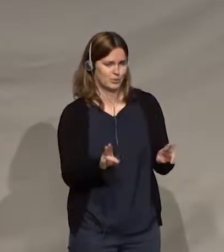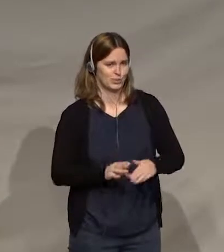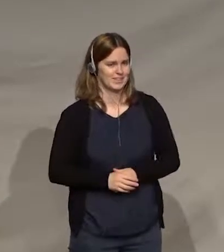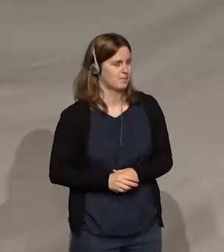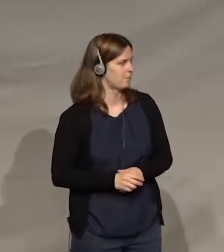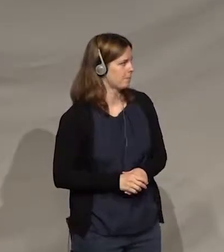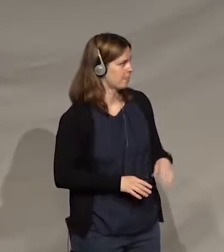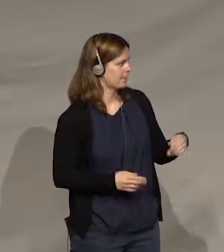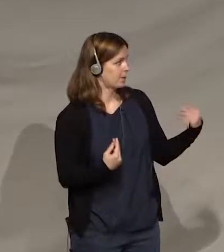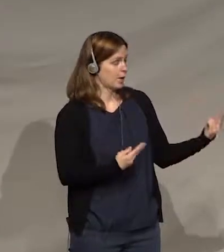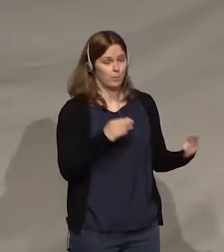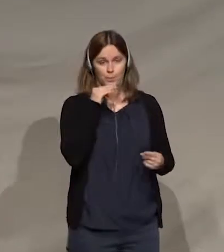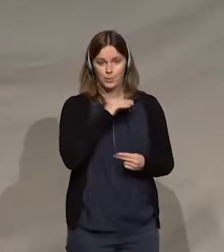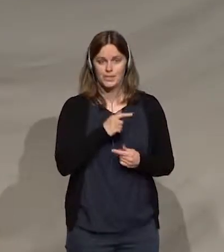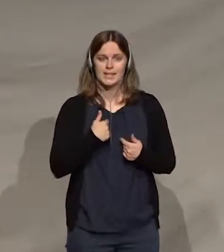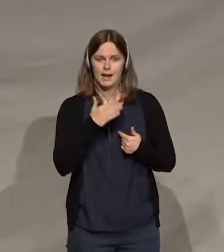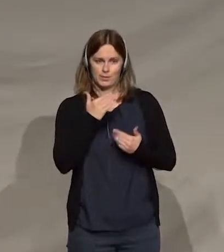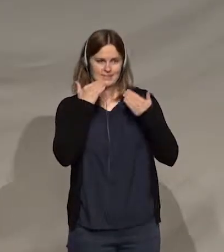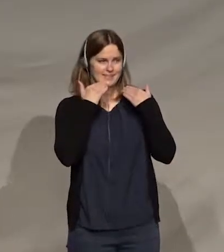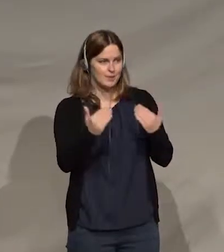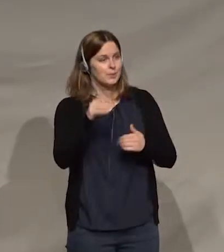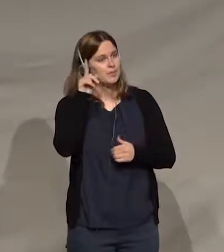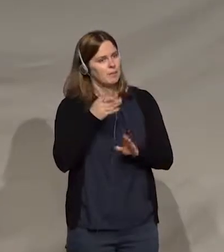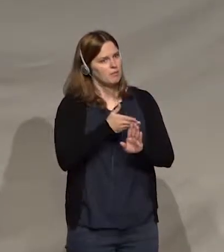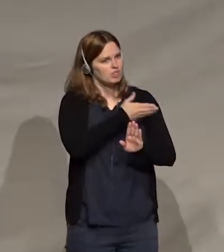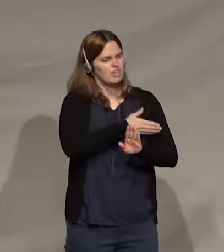V podstatě naším záměrem s RoboBraille, a naší celou vizí,